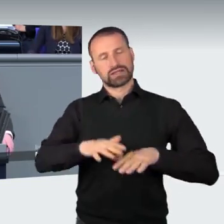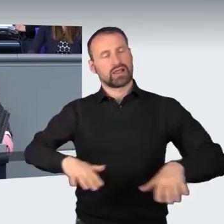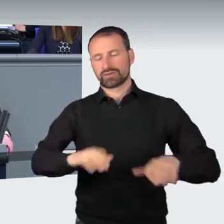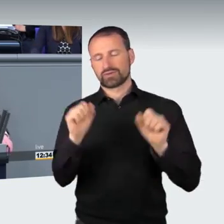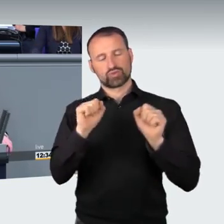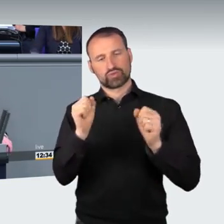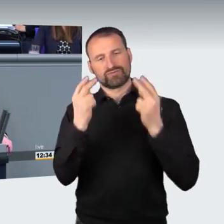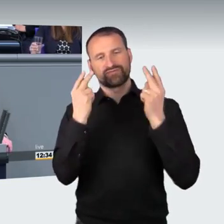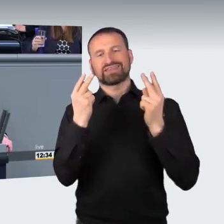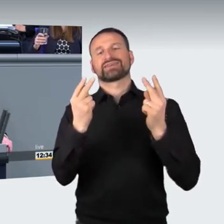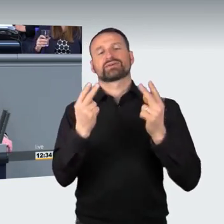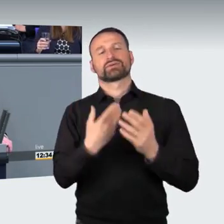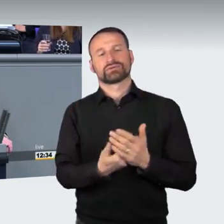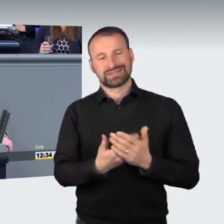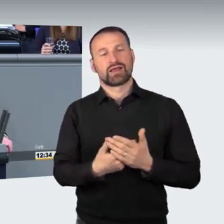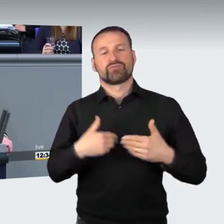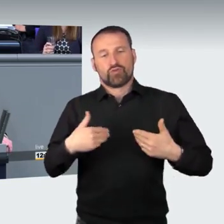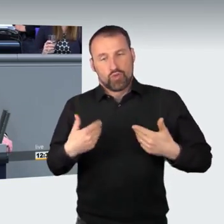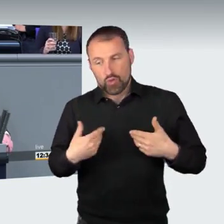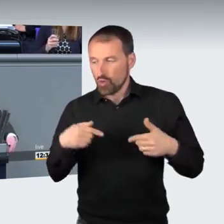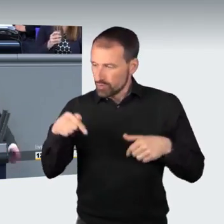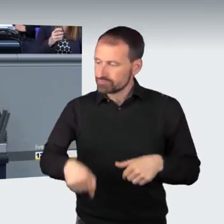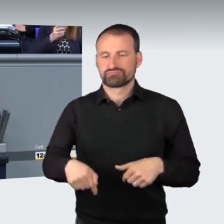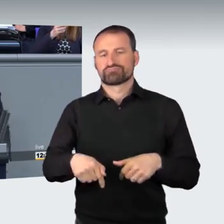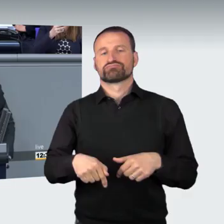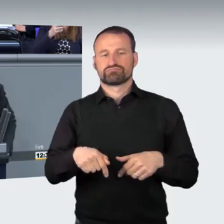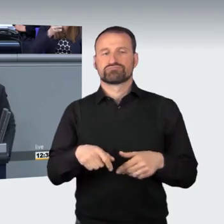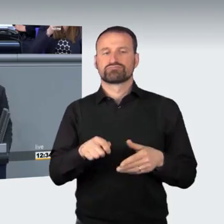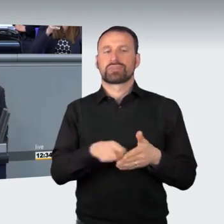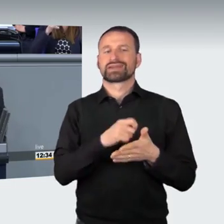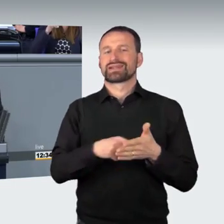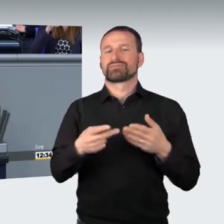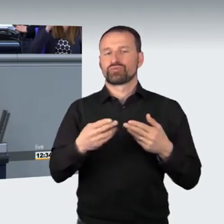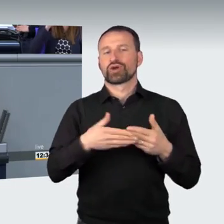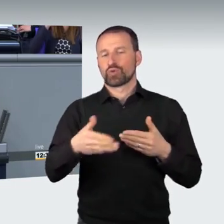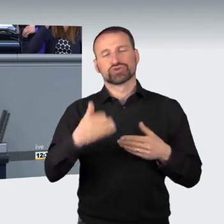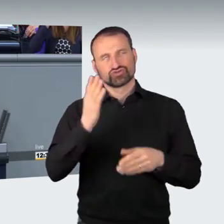Ein ausgewogenes und, ja, soziales Mietrecht ist für diese Koalition